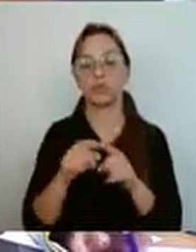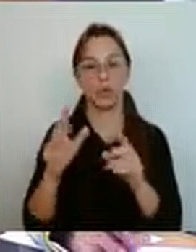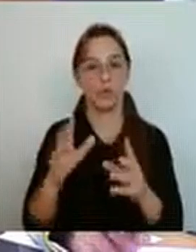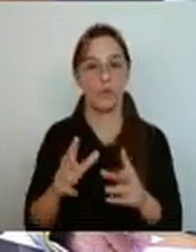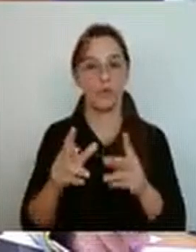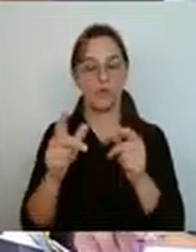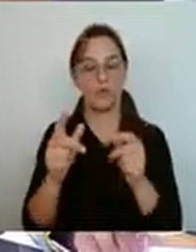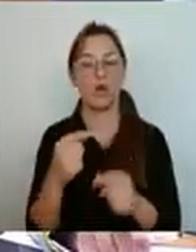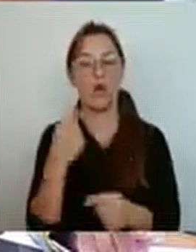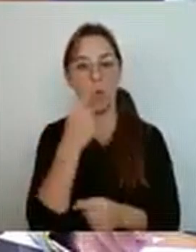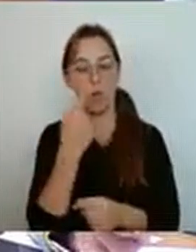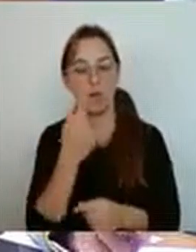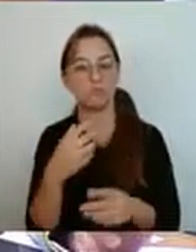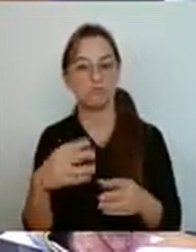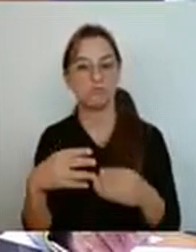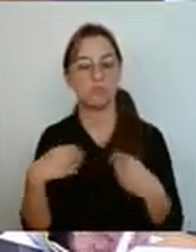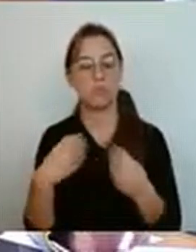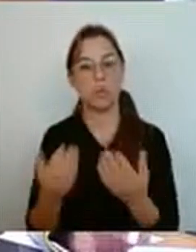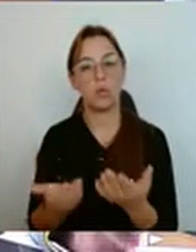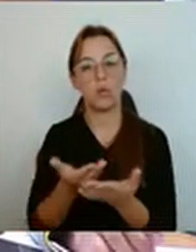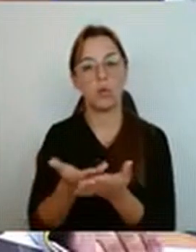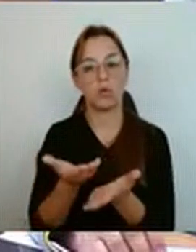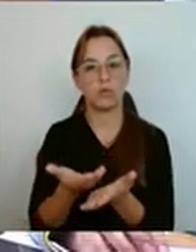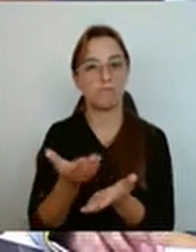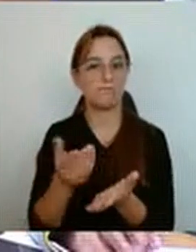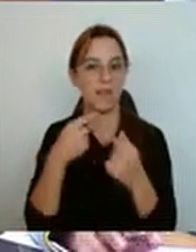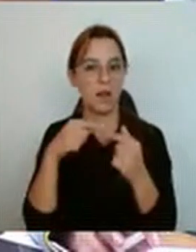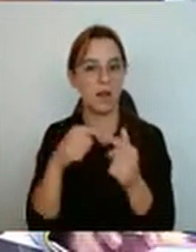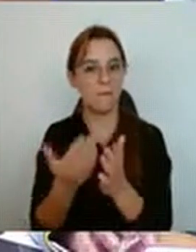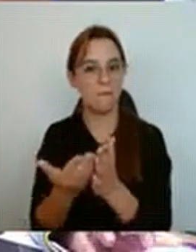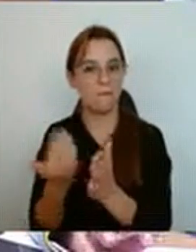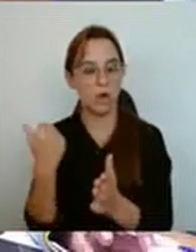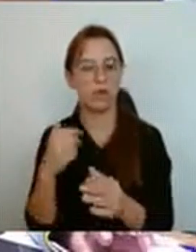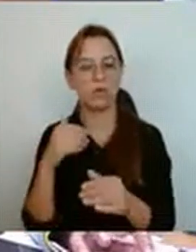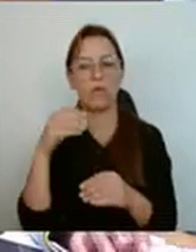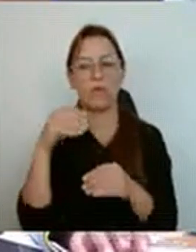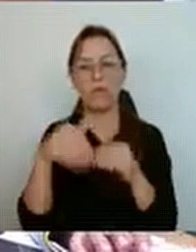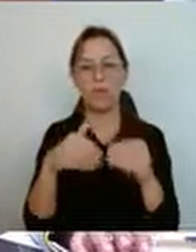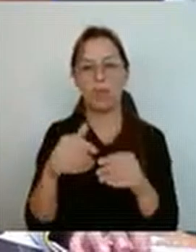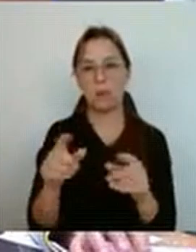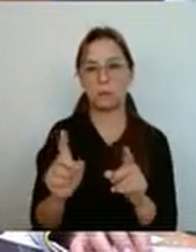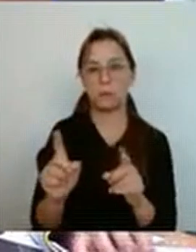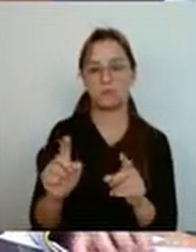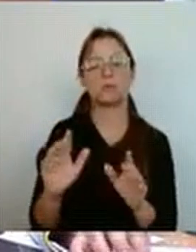fosse retirada nessa reunião, que não fosse assim votada, e que o assunto fosse